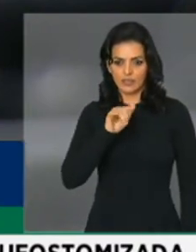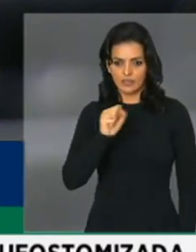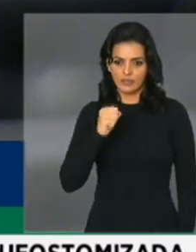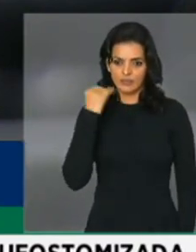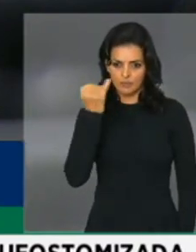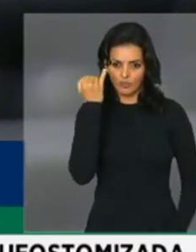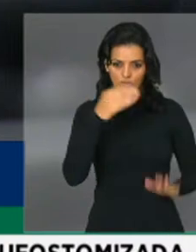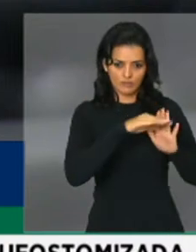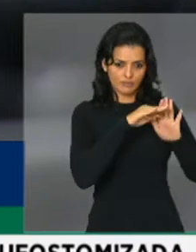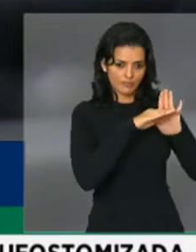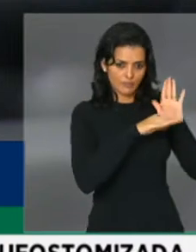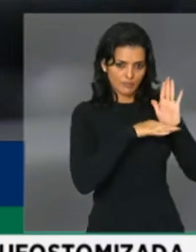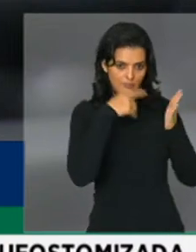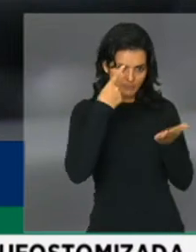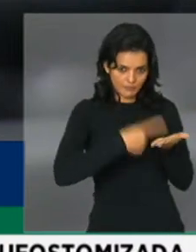CRIANÇAS QUE SOFREM DA